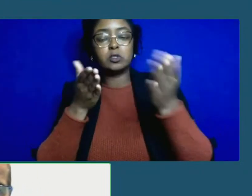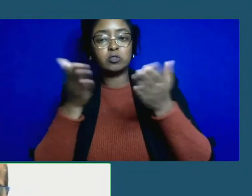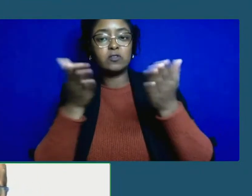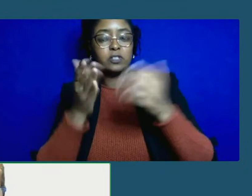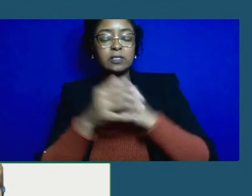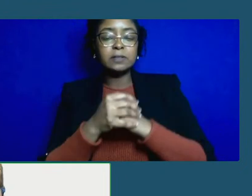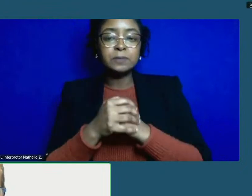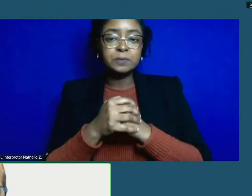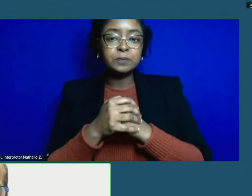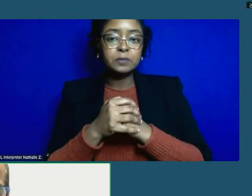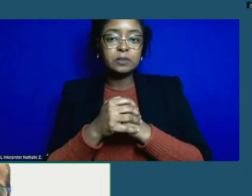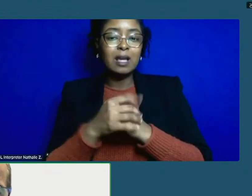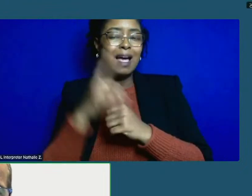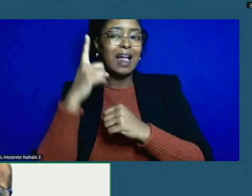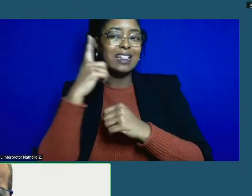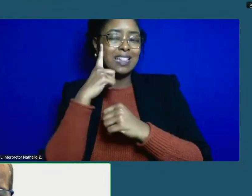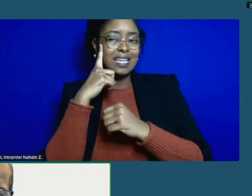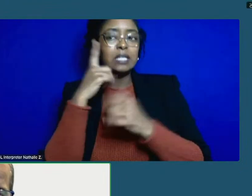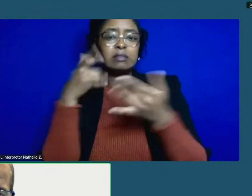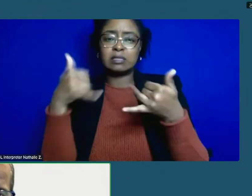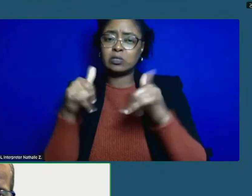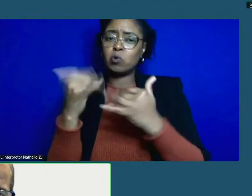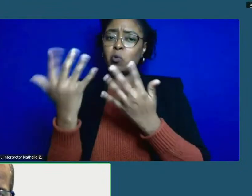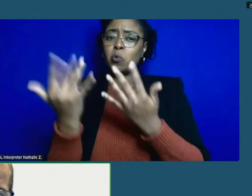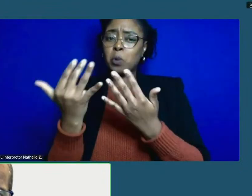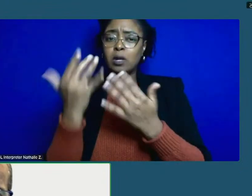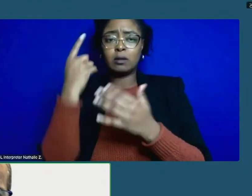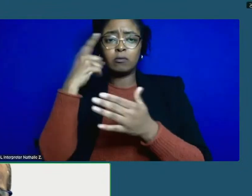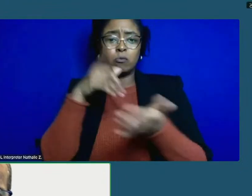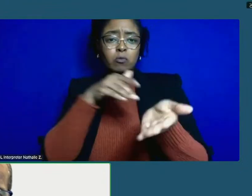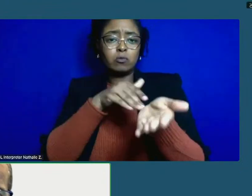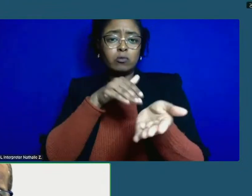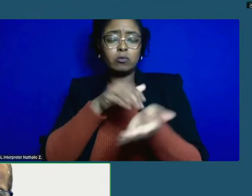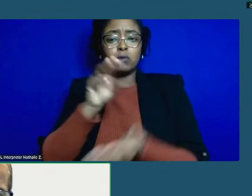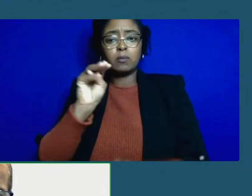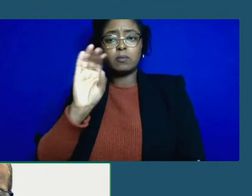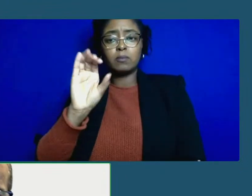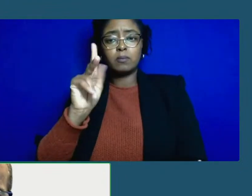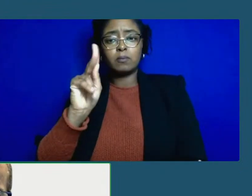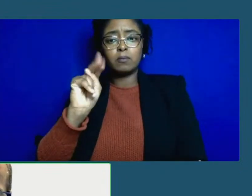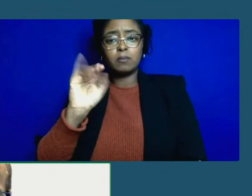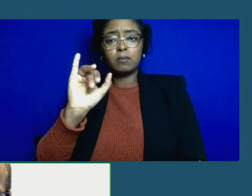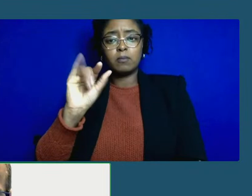estas ha tenido que aquí nada que que dicho pequeños, sabes?